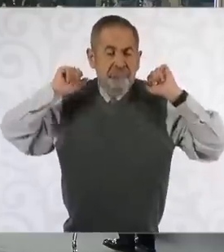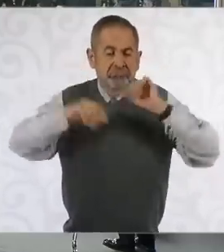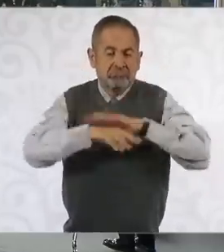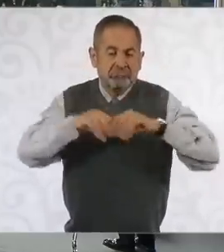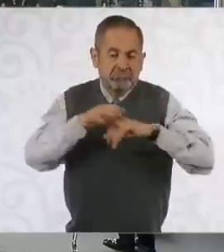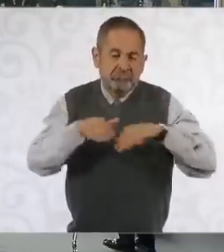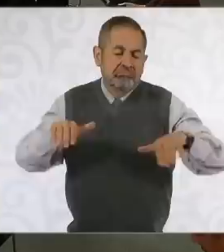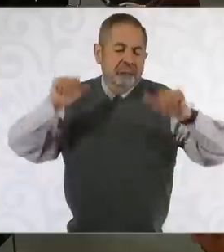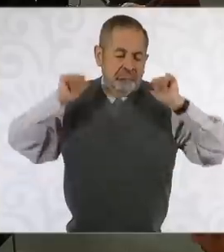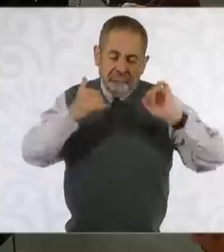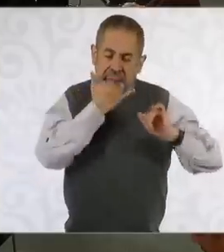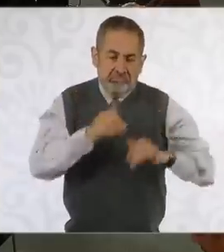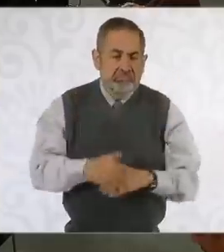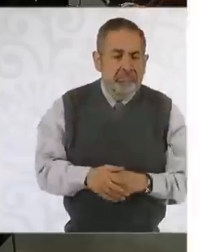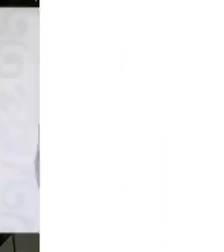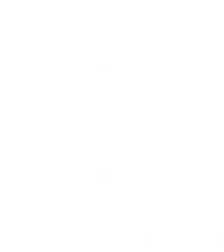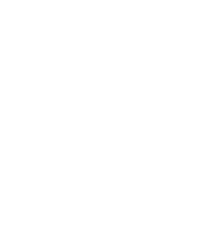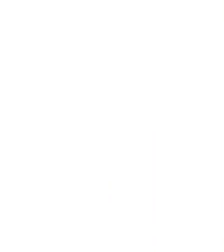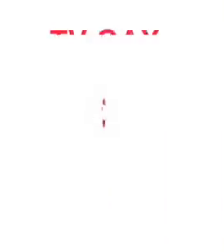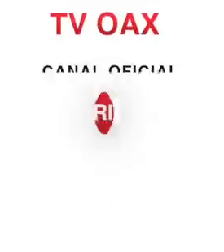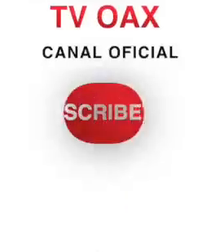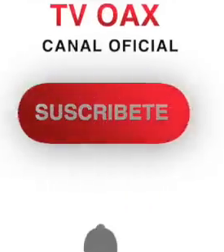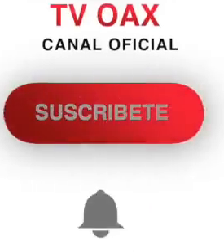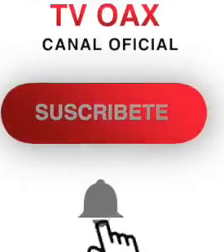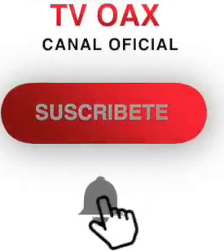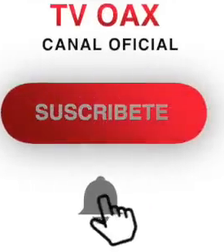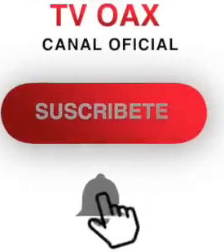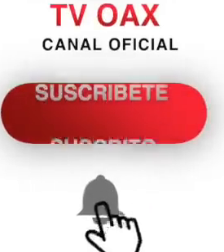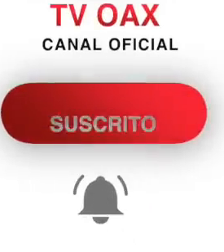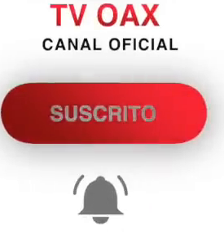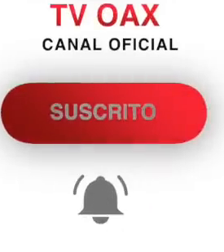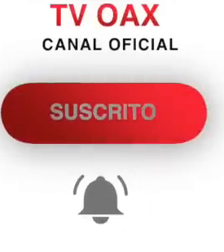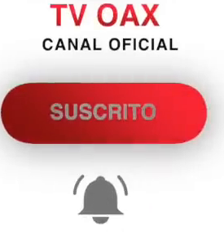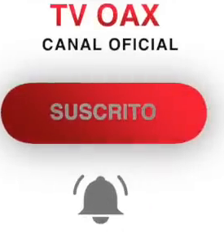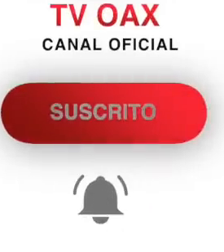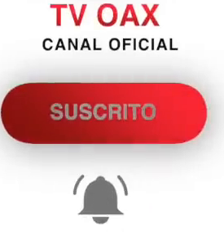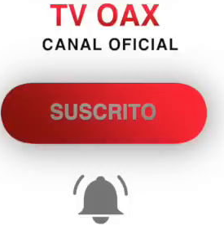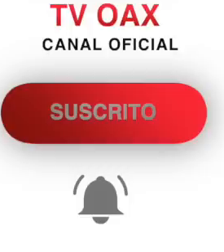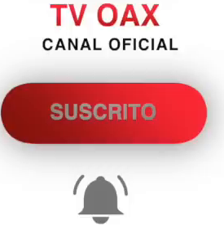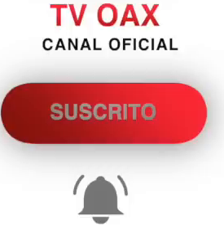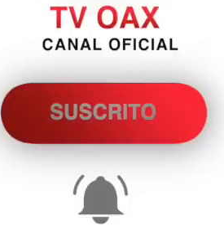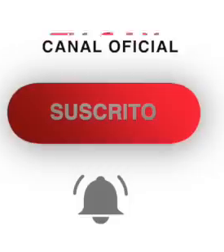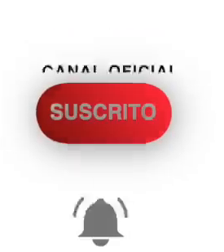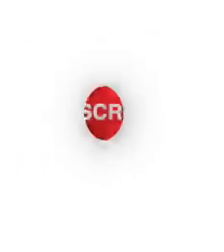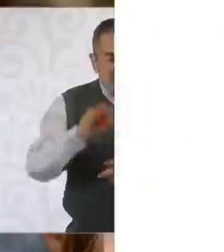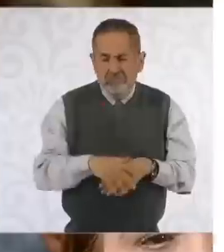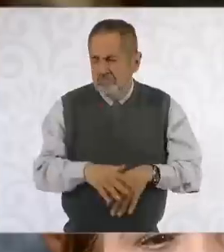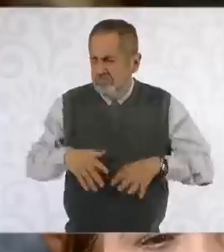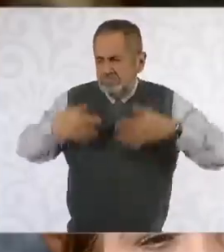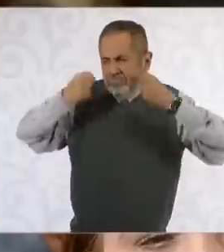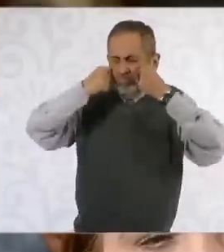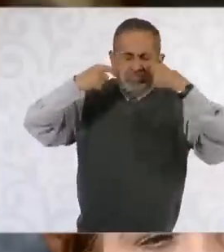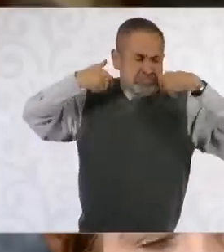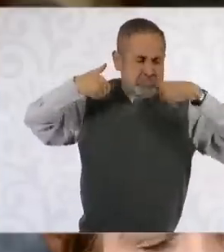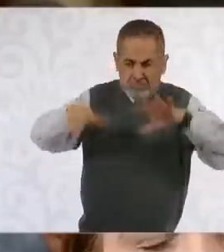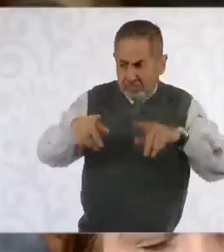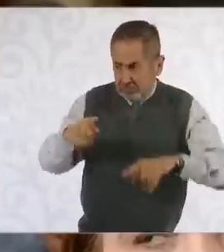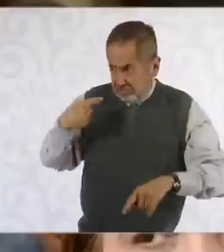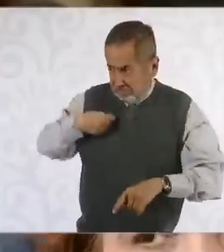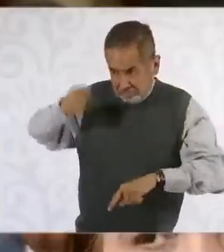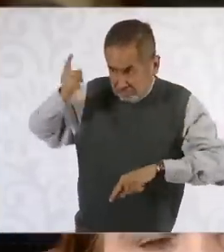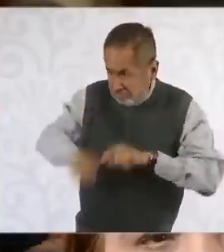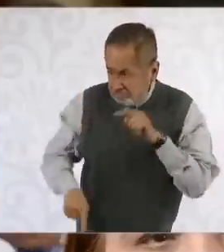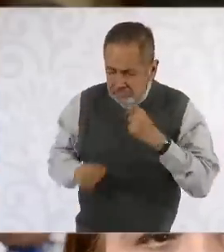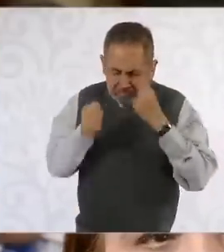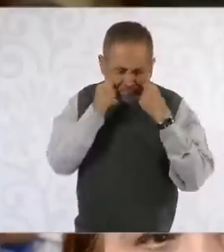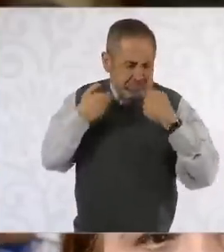esos términos pero la corrupción a todo lo que D en lo que me voy es decir los jueces amparan